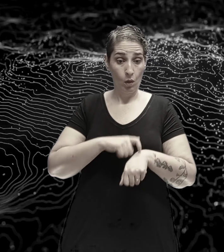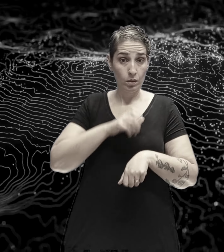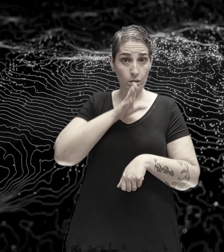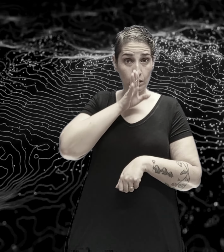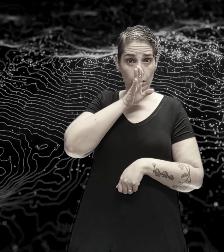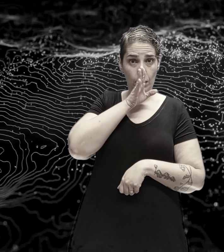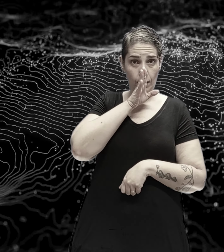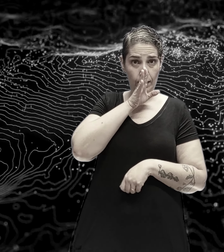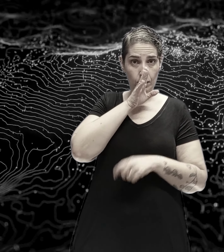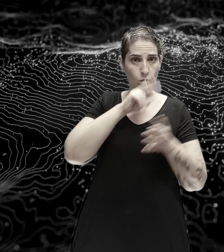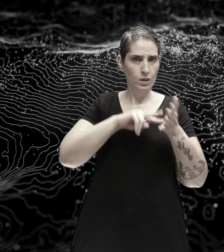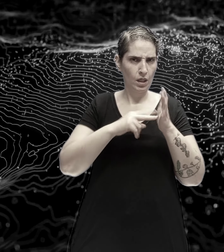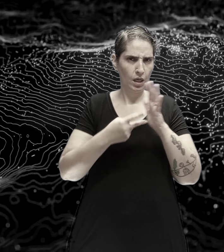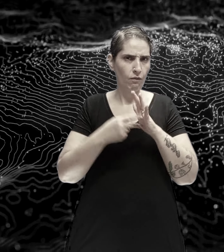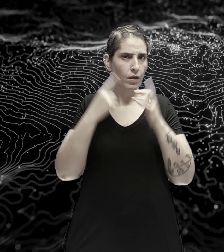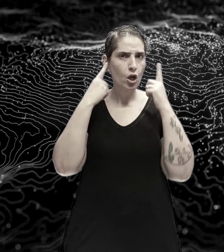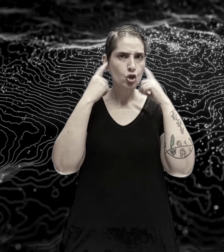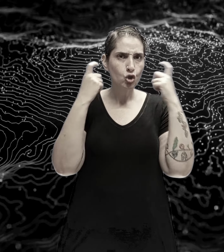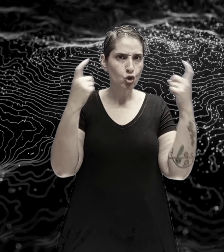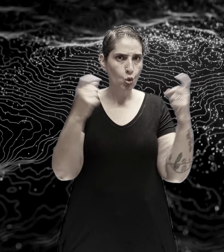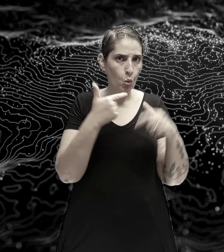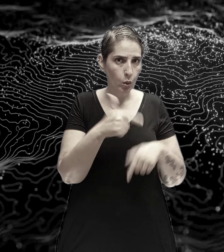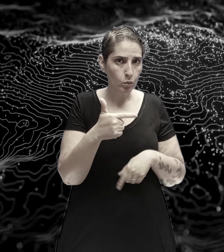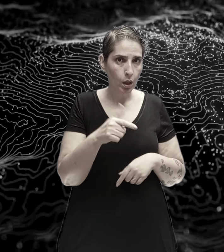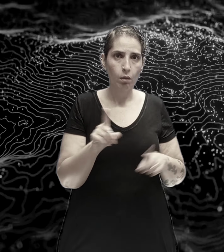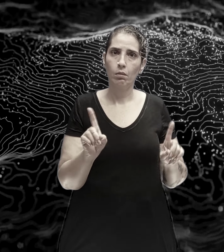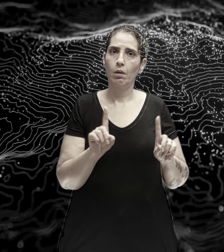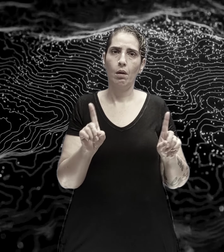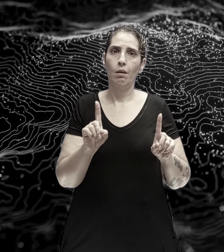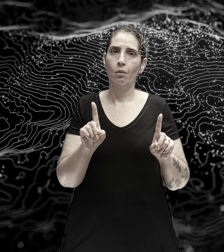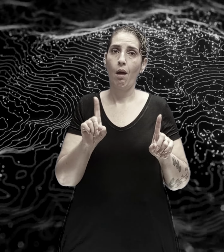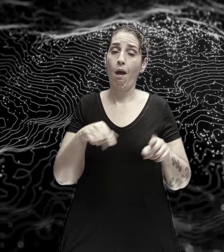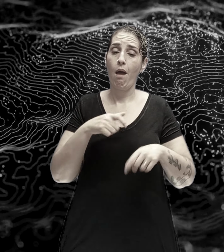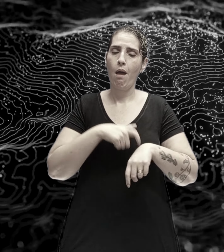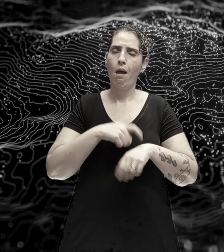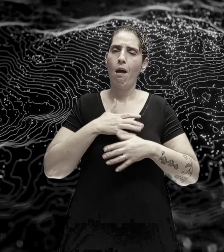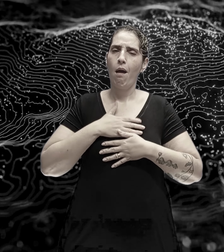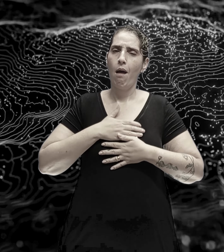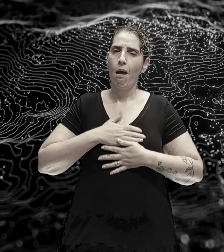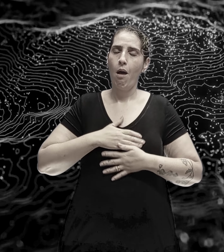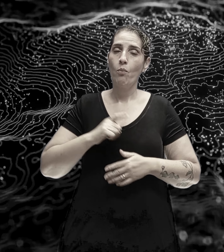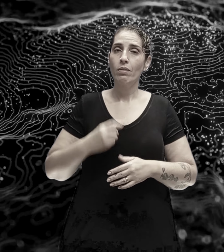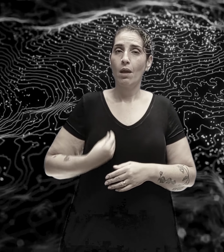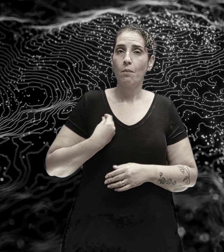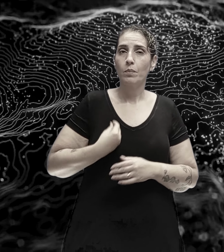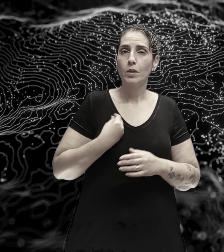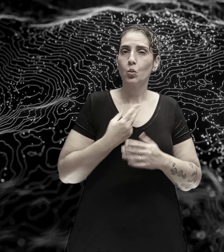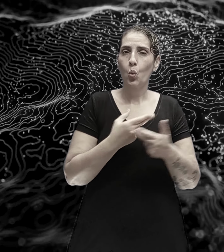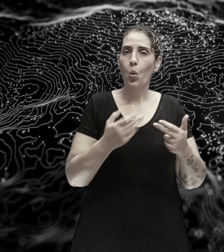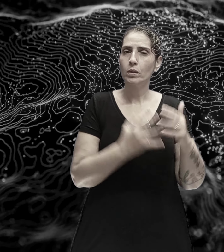O silêncio não é ausência de som, mas a presença de algo maior.